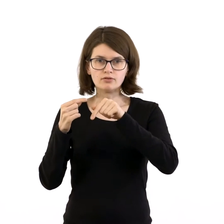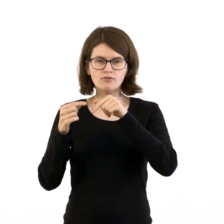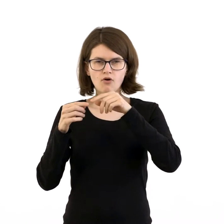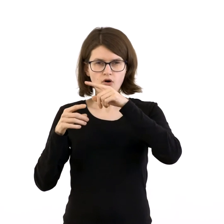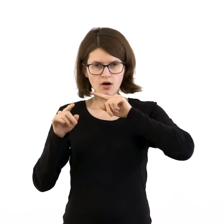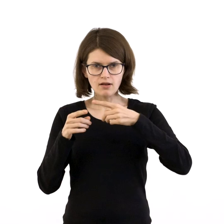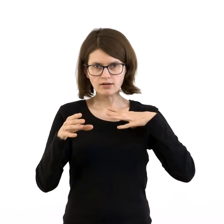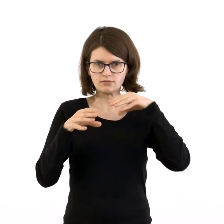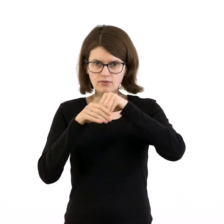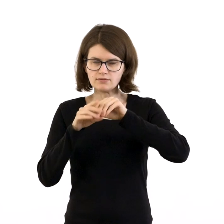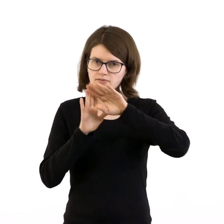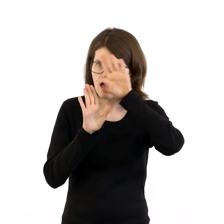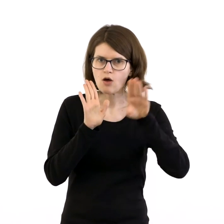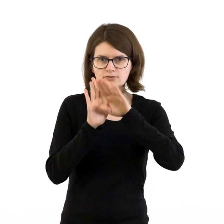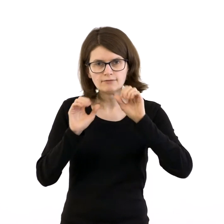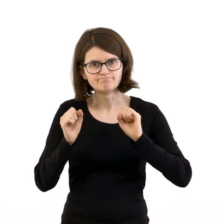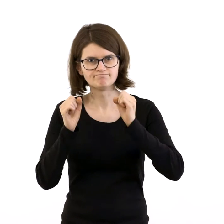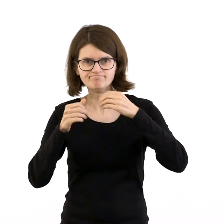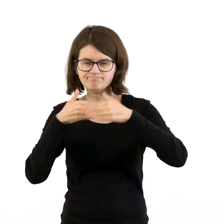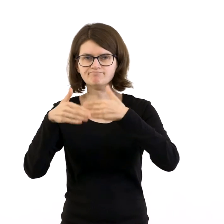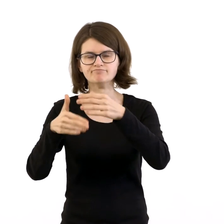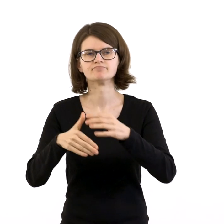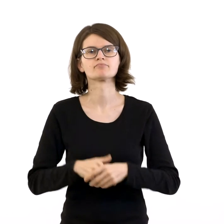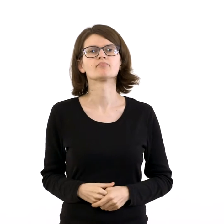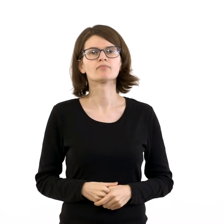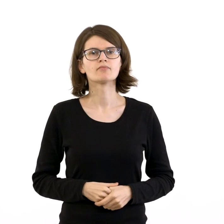Dlatego nasze treści powinny wywoływać dyskusje, a organizacja powinna być zawsze ich aktywnym uczestnikiem.